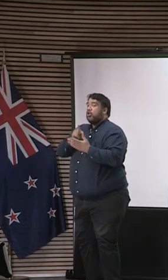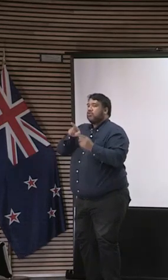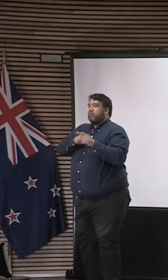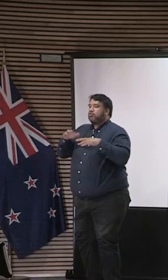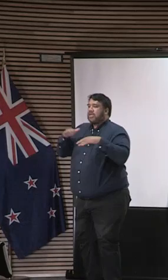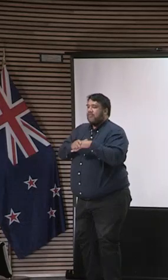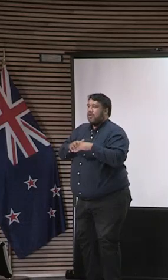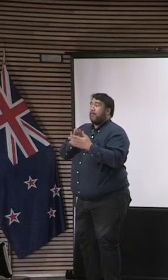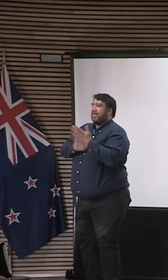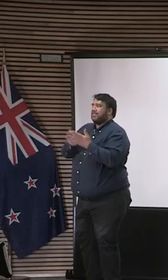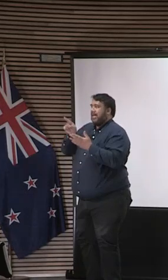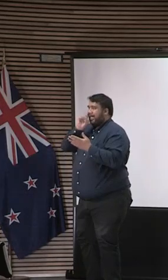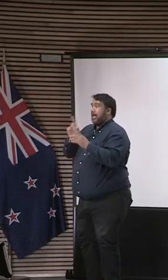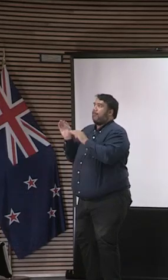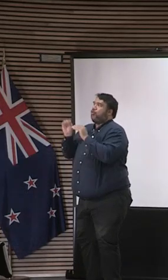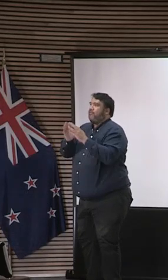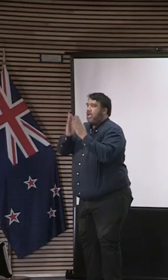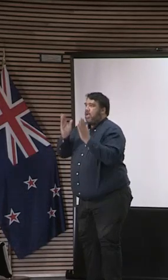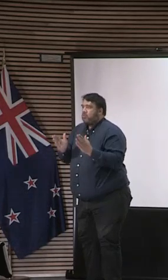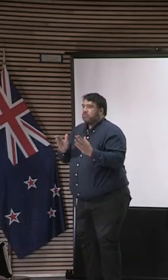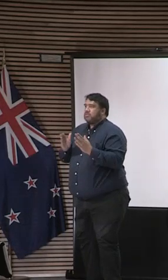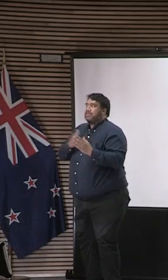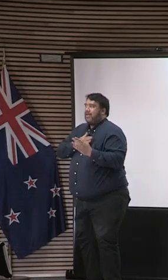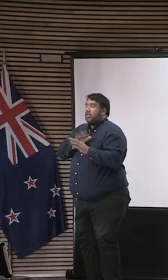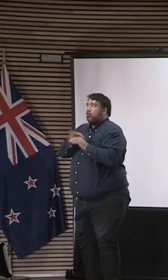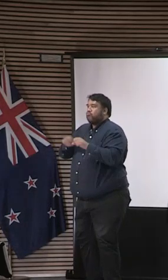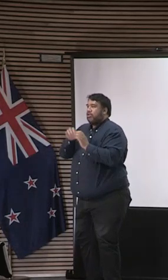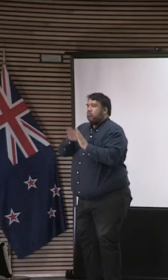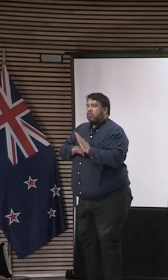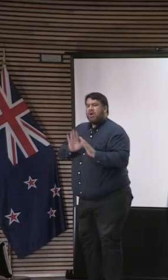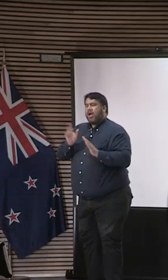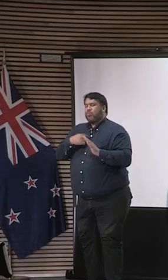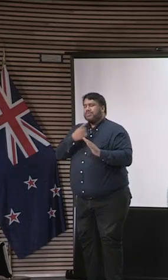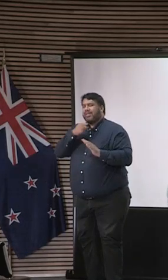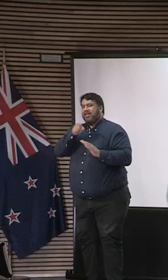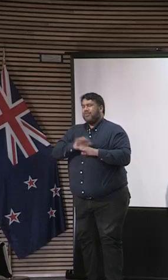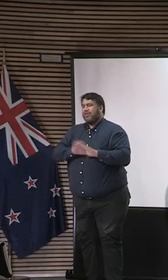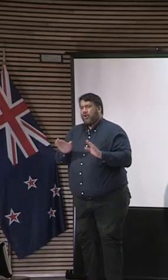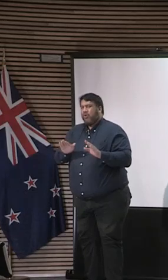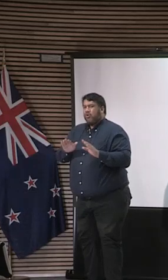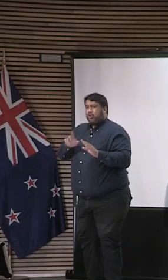pakaru te tatau kati ki nga mata. Ehara i te haehae i te ra